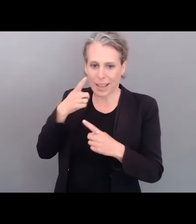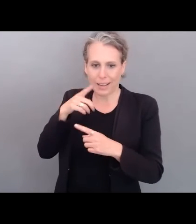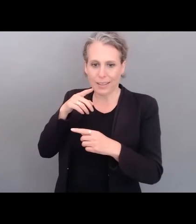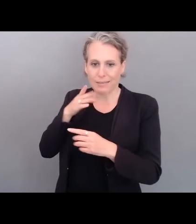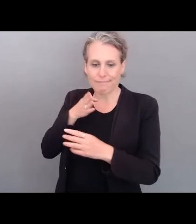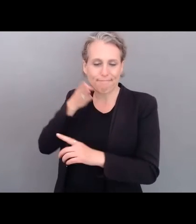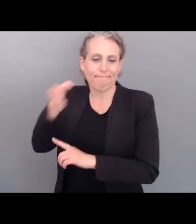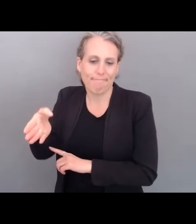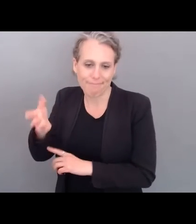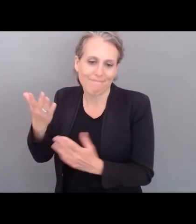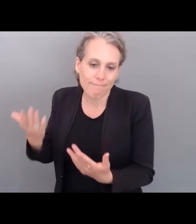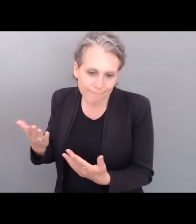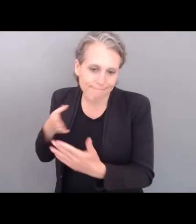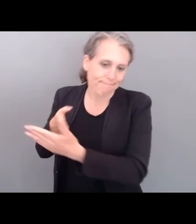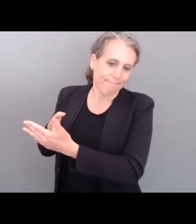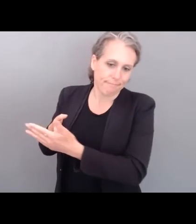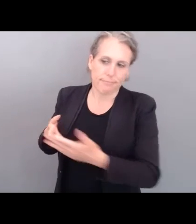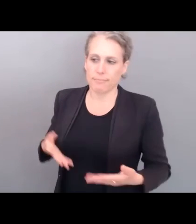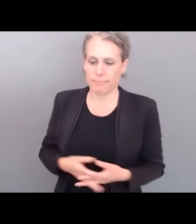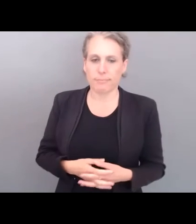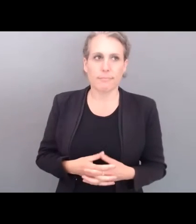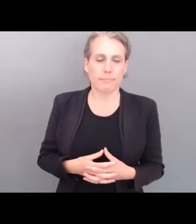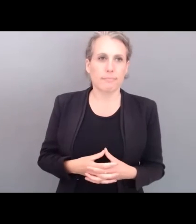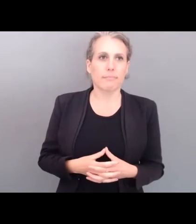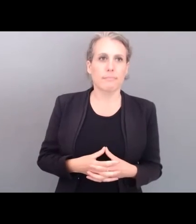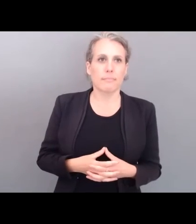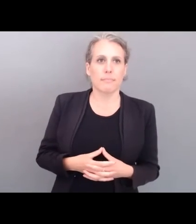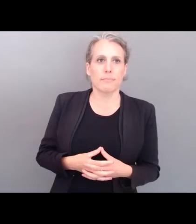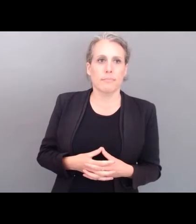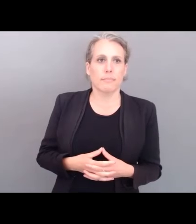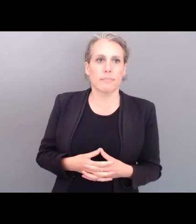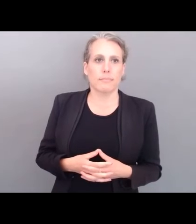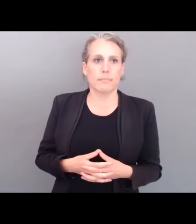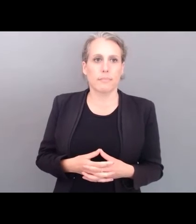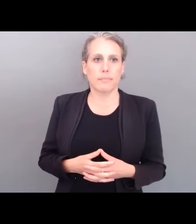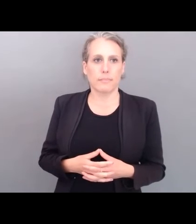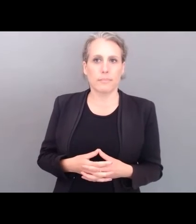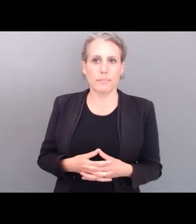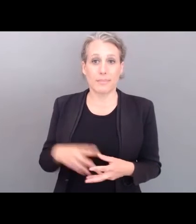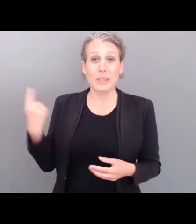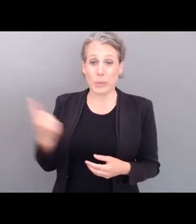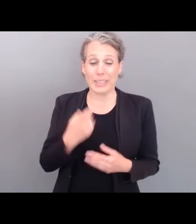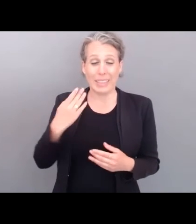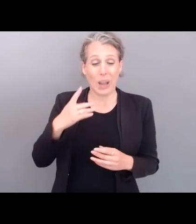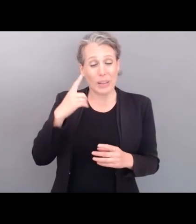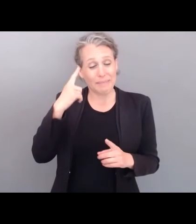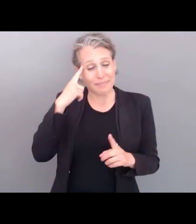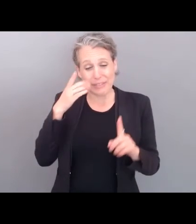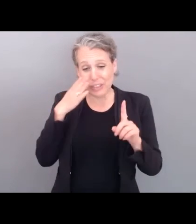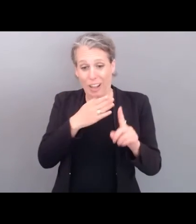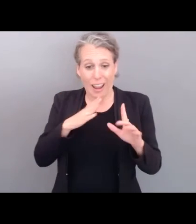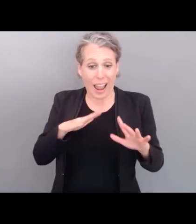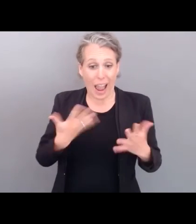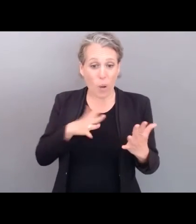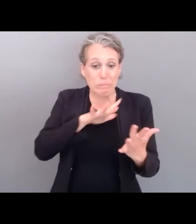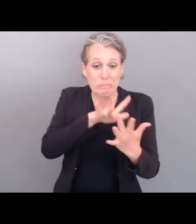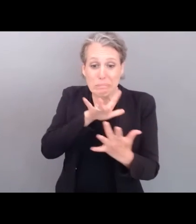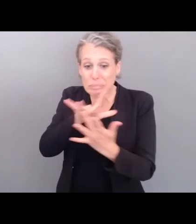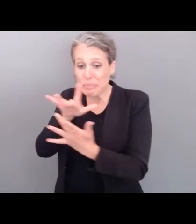ese momento debido a la condición, la familia no nos permite tomar la